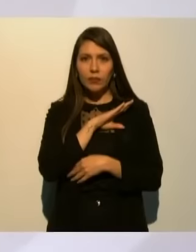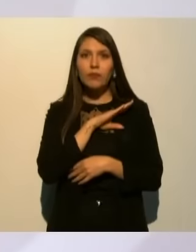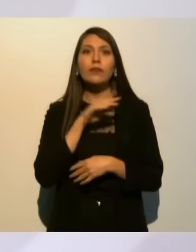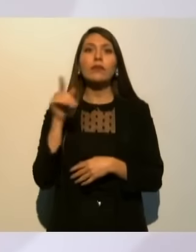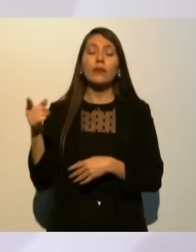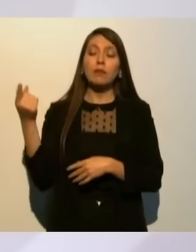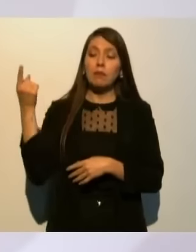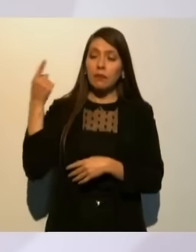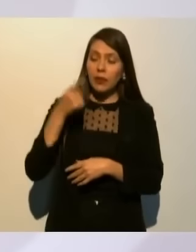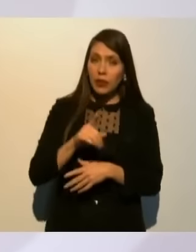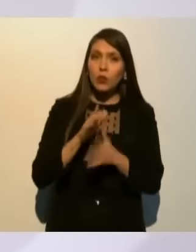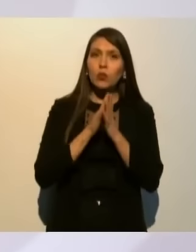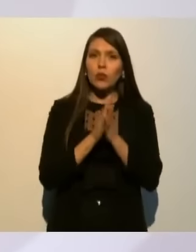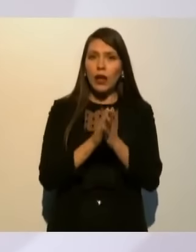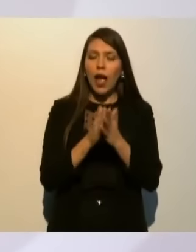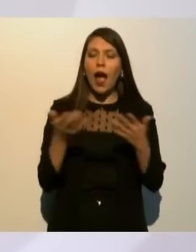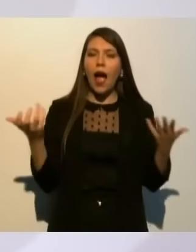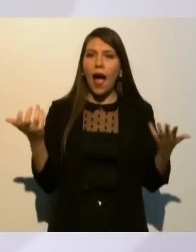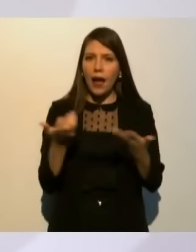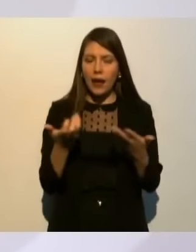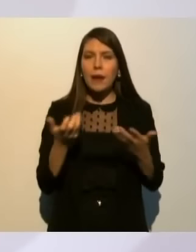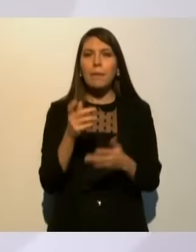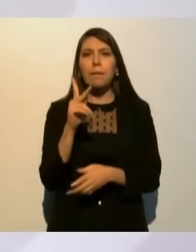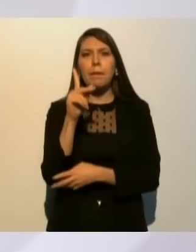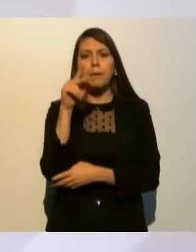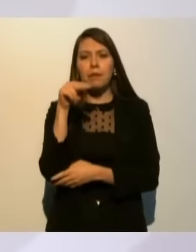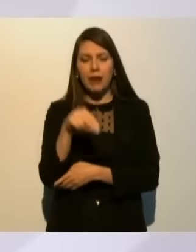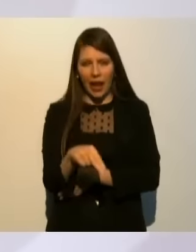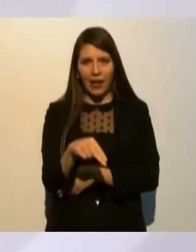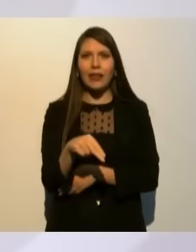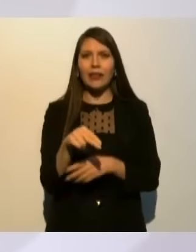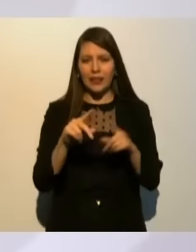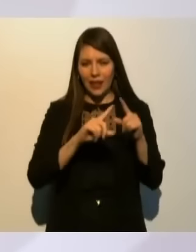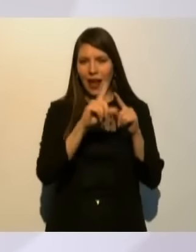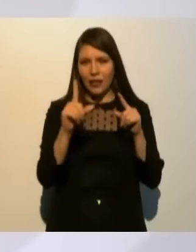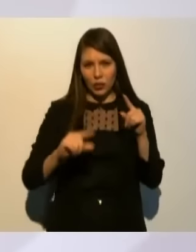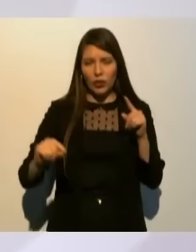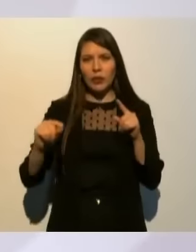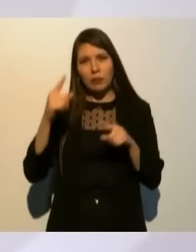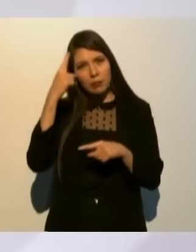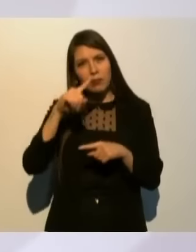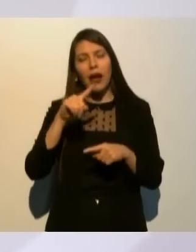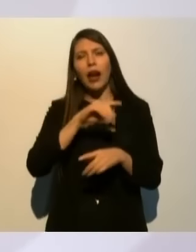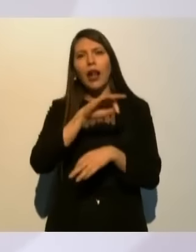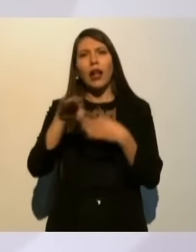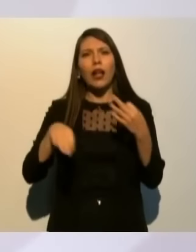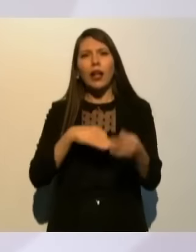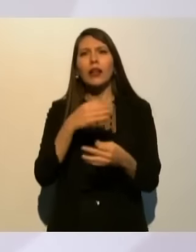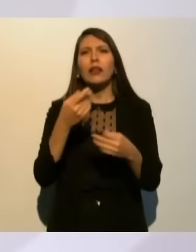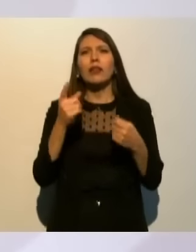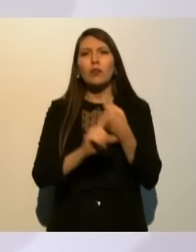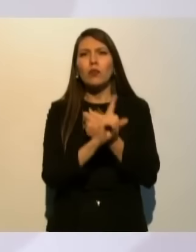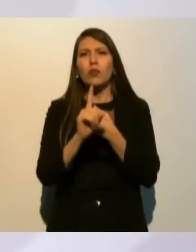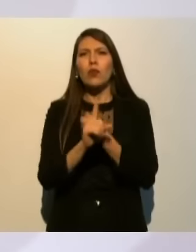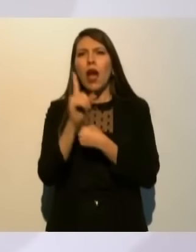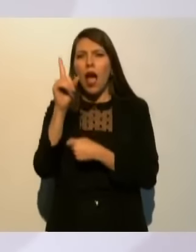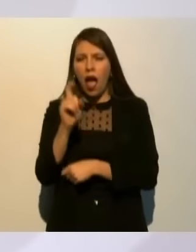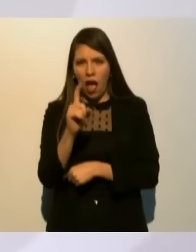de un plan nacional hídrico que atendiera las necesidades más sentidas de la población